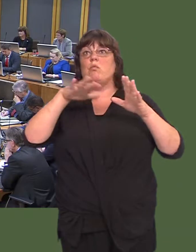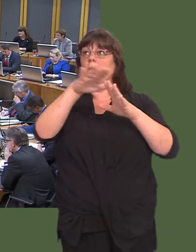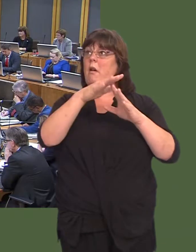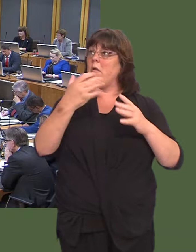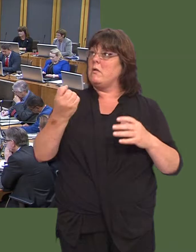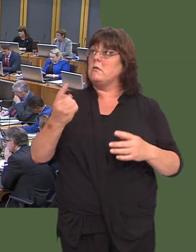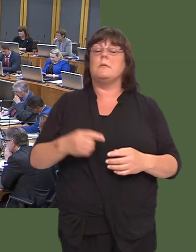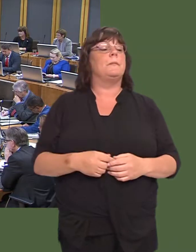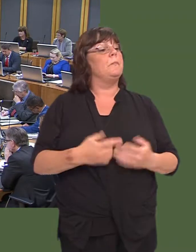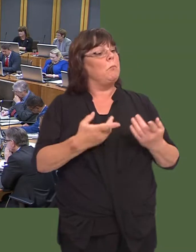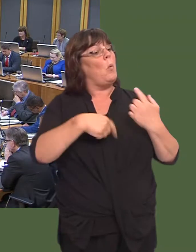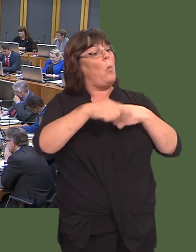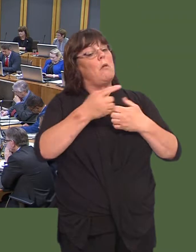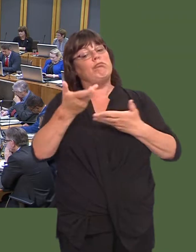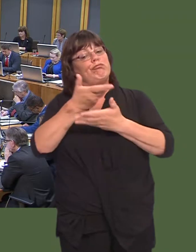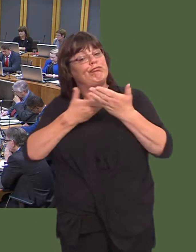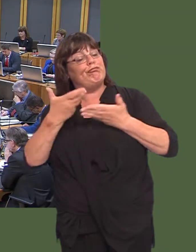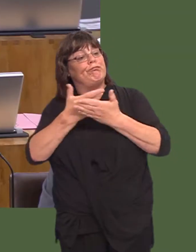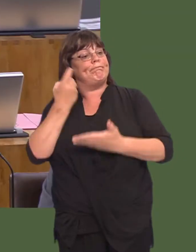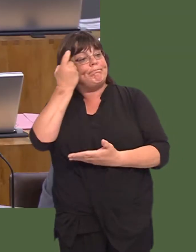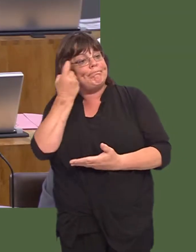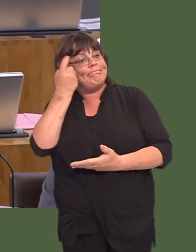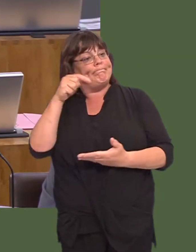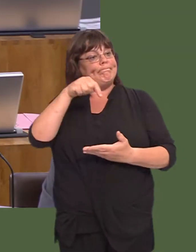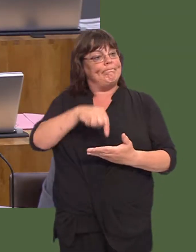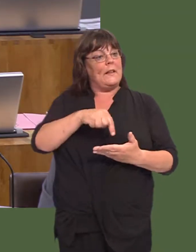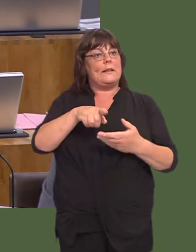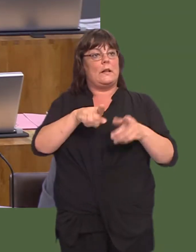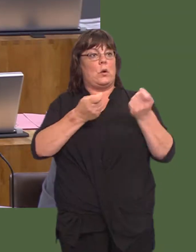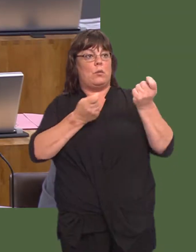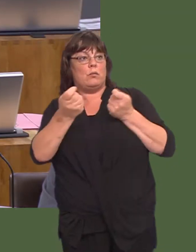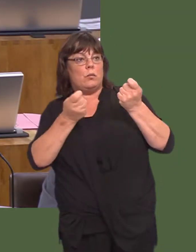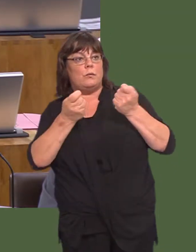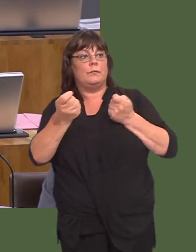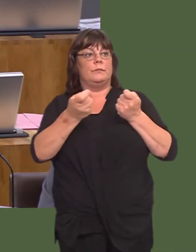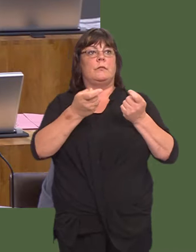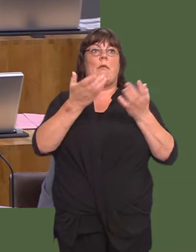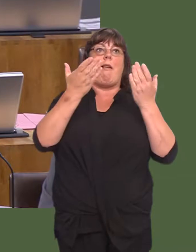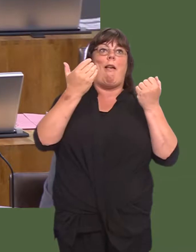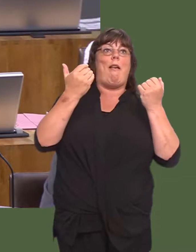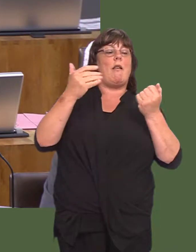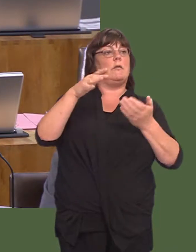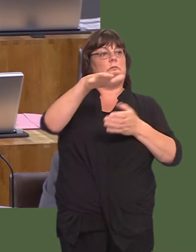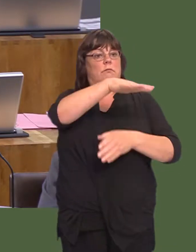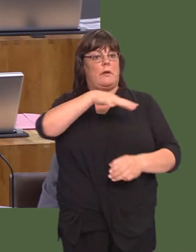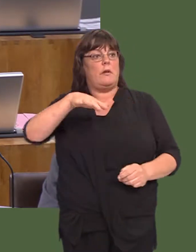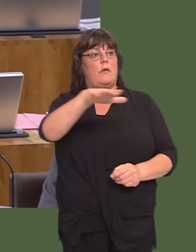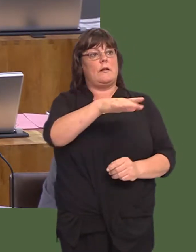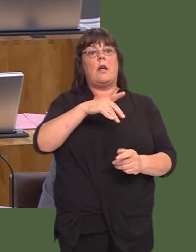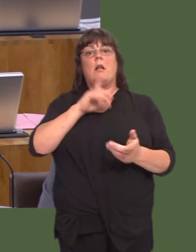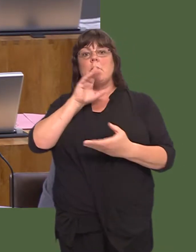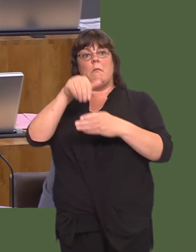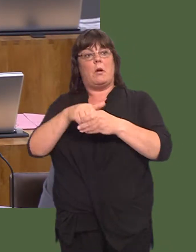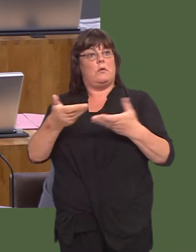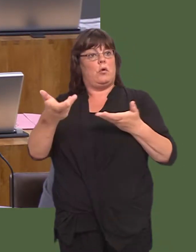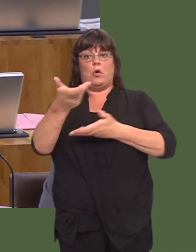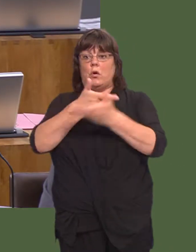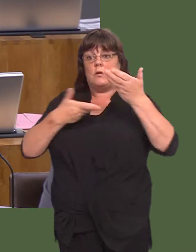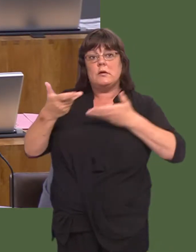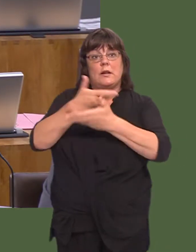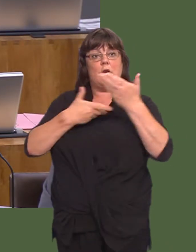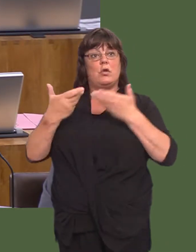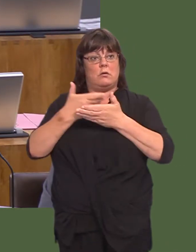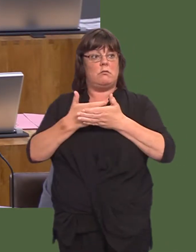awyr gl‚n, a bydd hynnyín rhan oír ymgynghoriad a fydd yn cymryd lle, fel sydd wedi cael ei